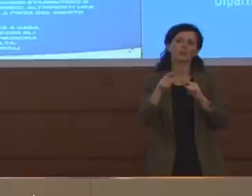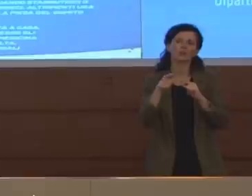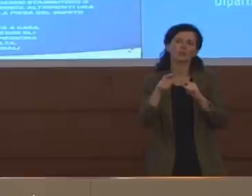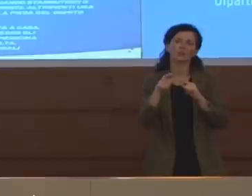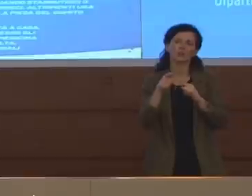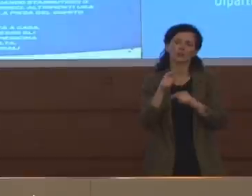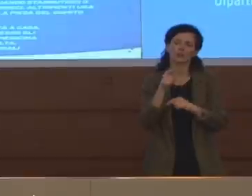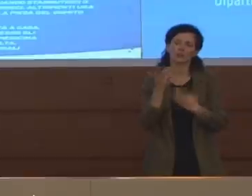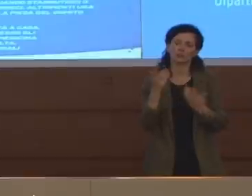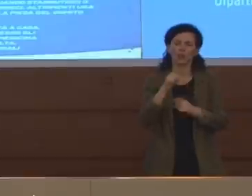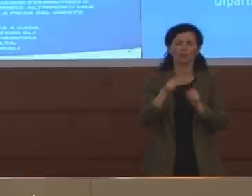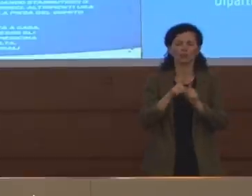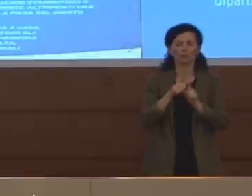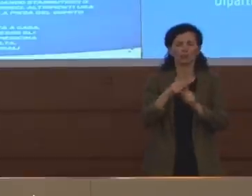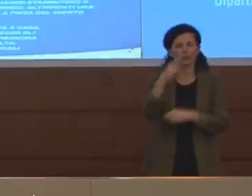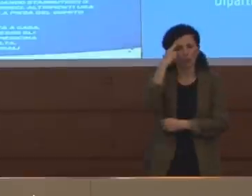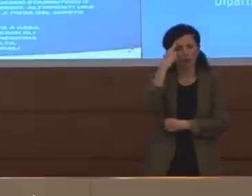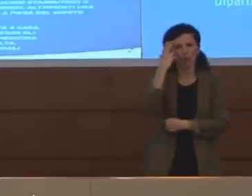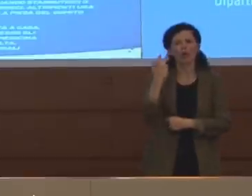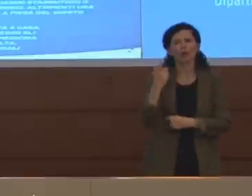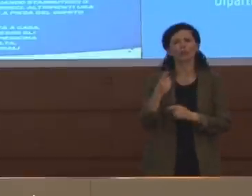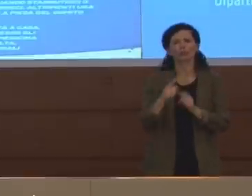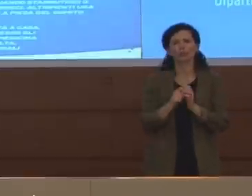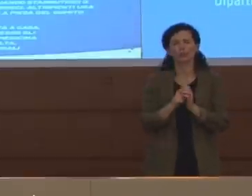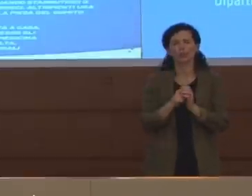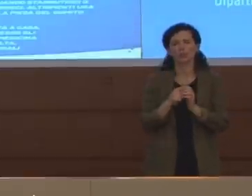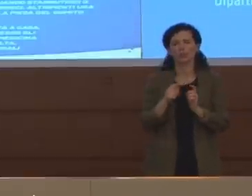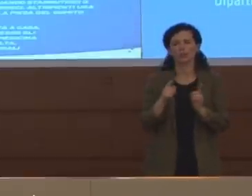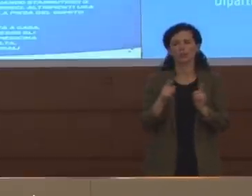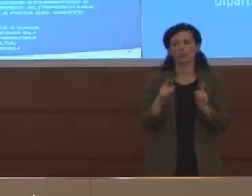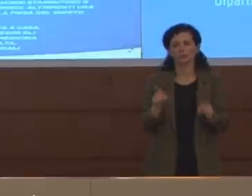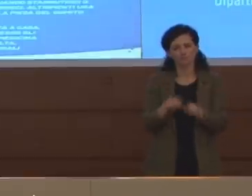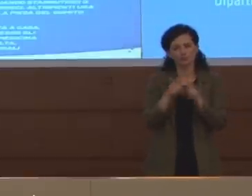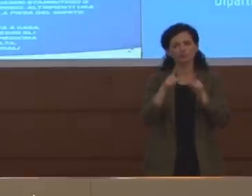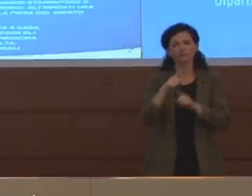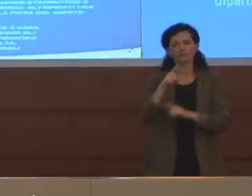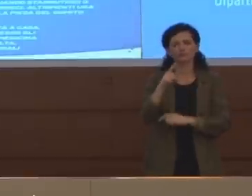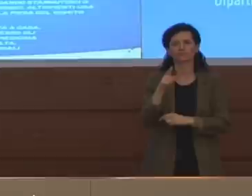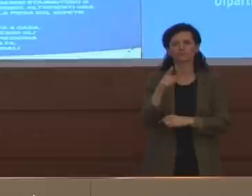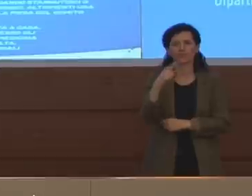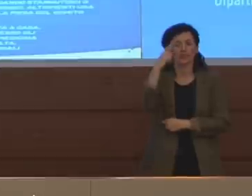l'omaggio di un rappresentante dello Stato quale io in questo momento sono